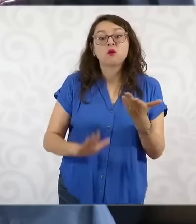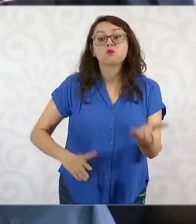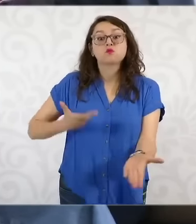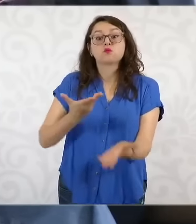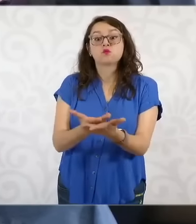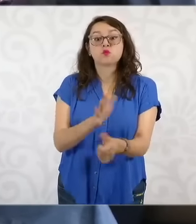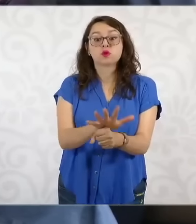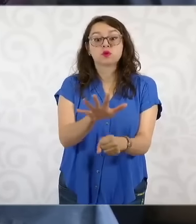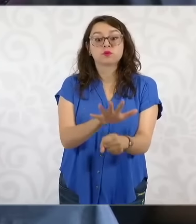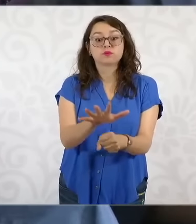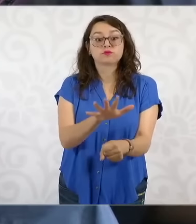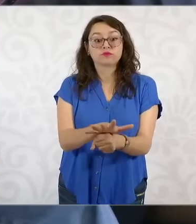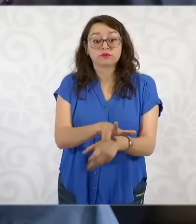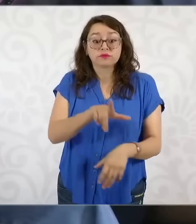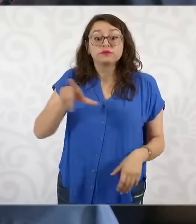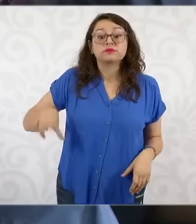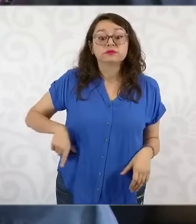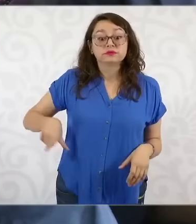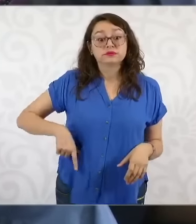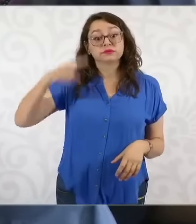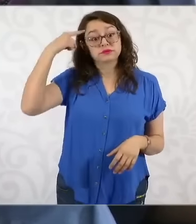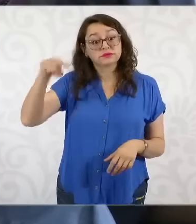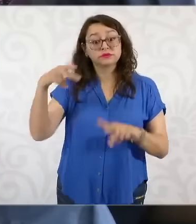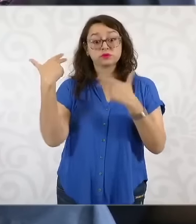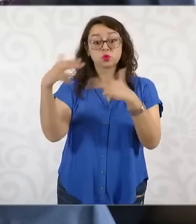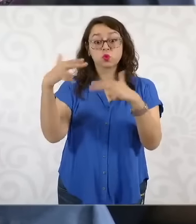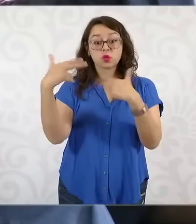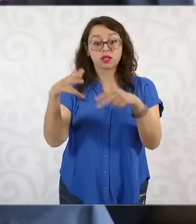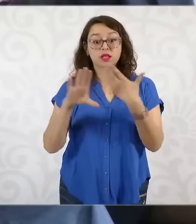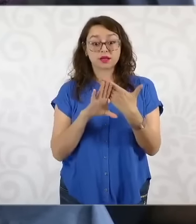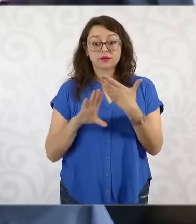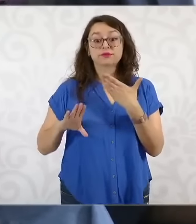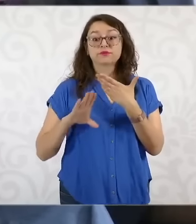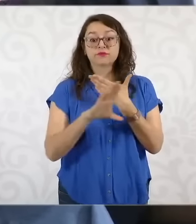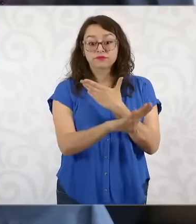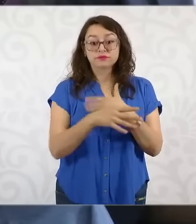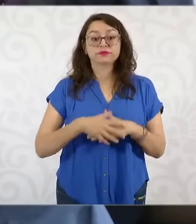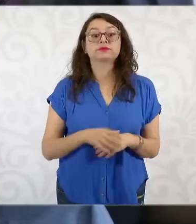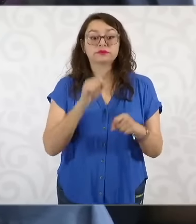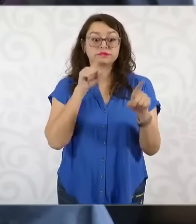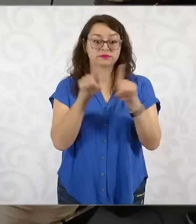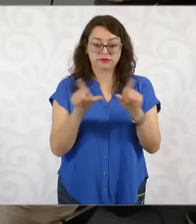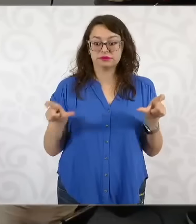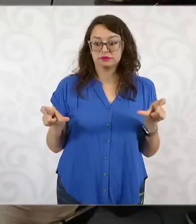parte del gobierno para evitar la huelga y además evitar también el tema de los bloqueos? Bueno, son